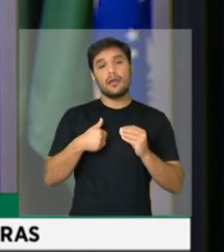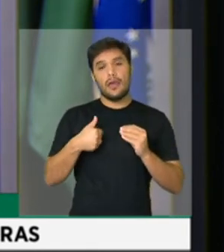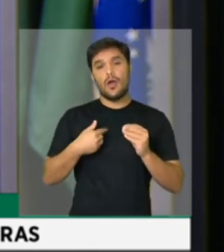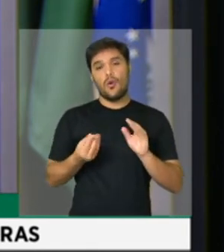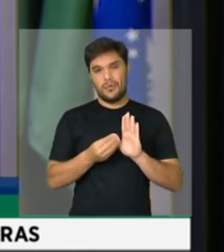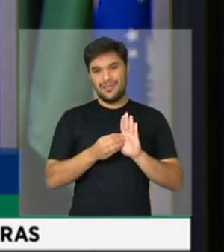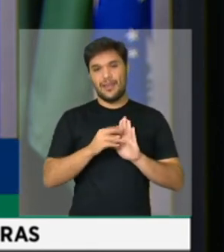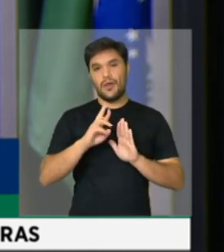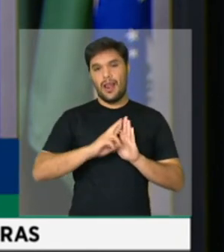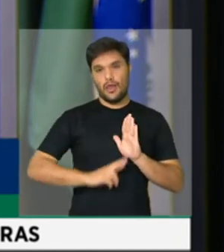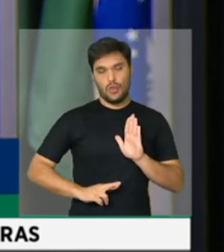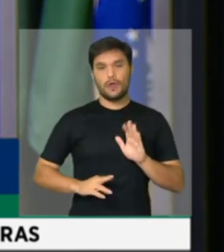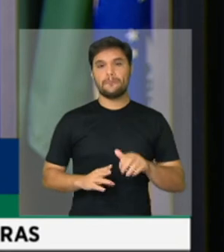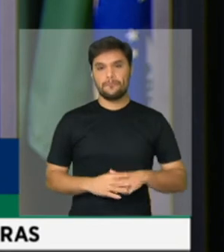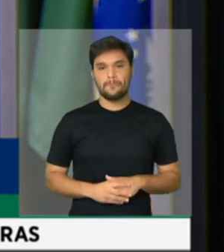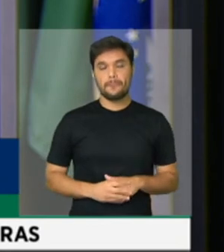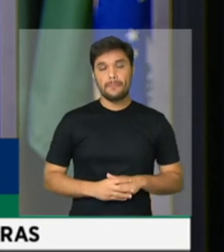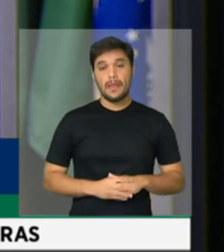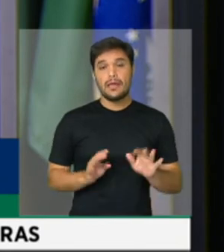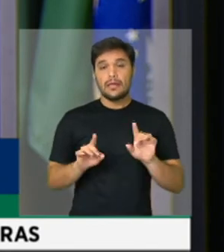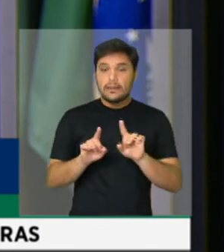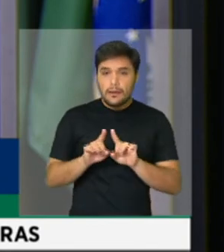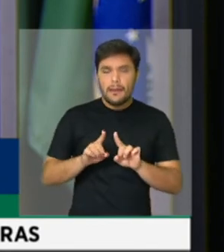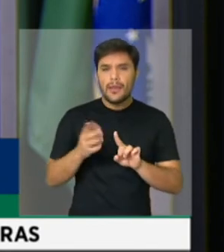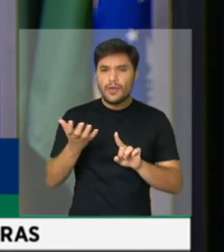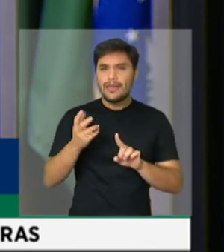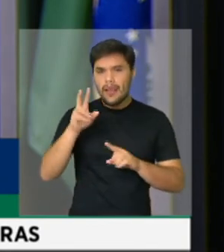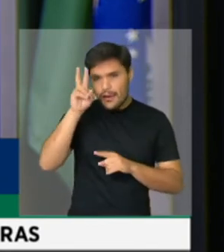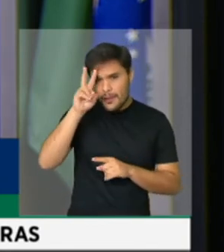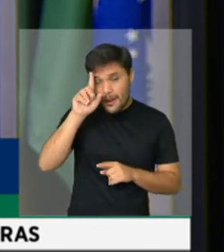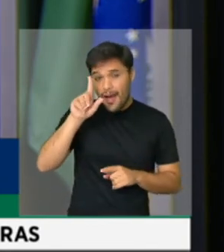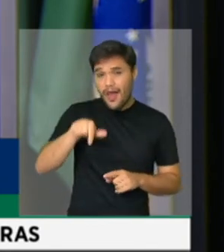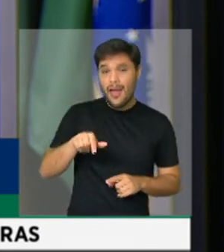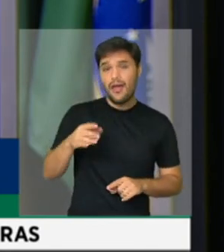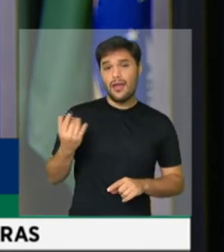ESTADO DO CEARÁ. -- [DEPUTADO]: PRIMEIRO AGRADECER... A GENTILEZA... DO DEPUTADO ELMAR NASCIMENTO. POR